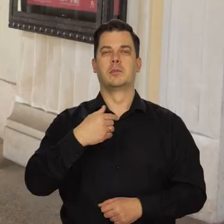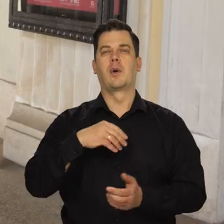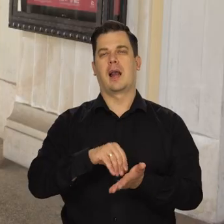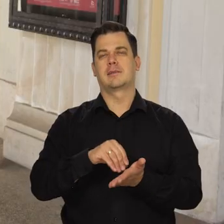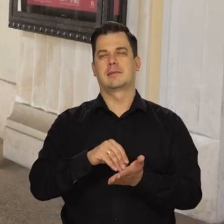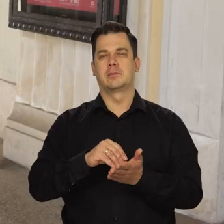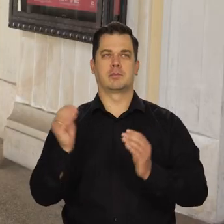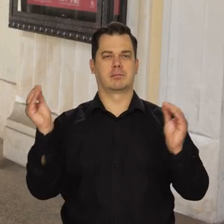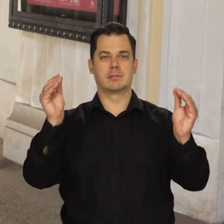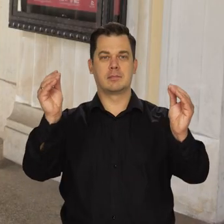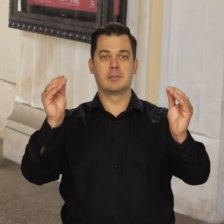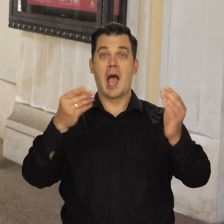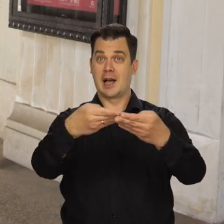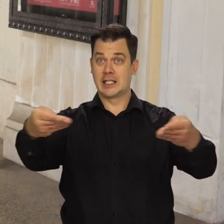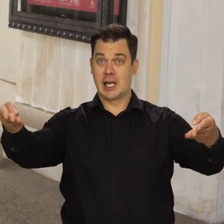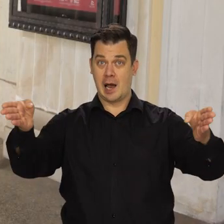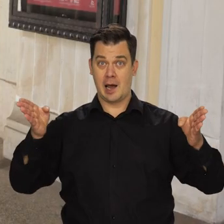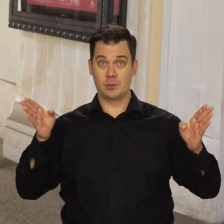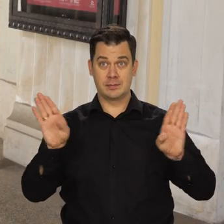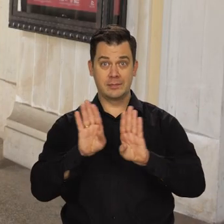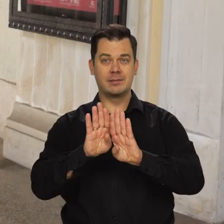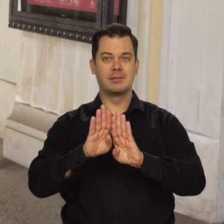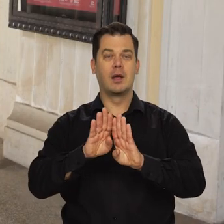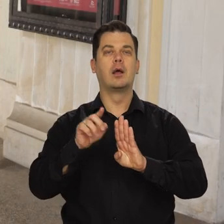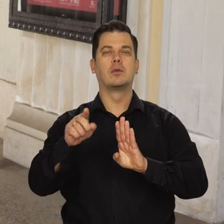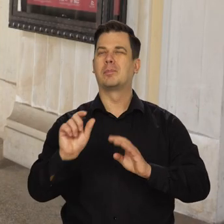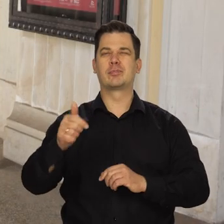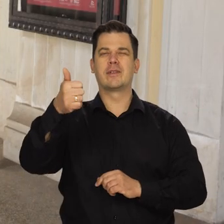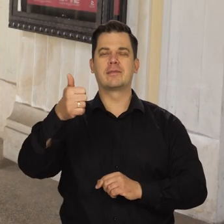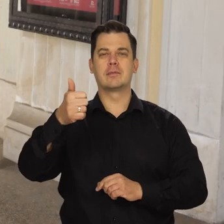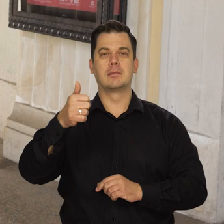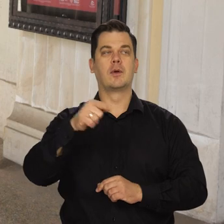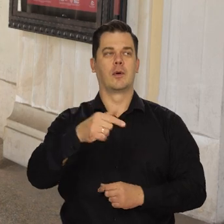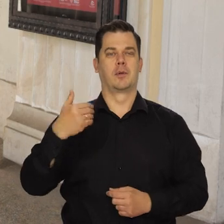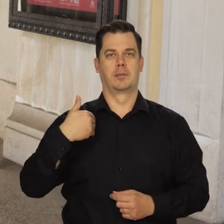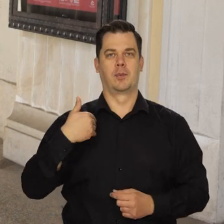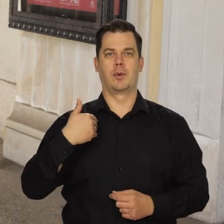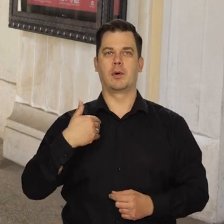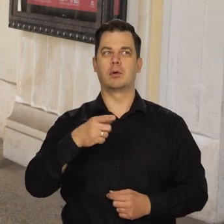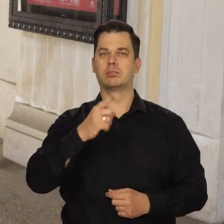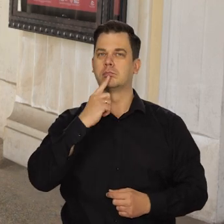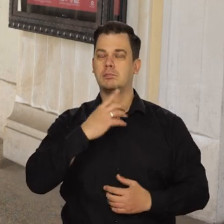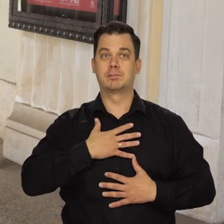Dekoracje frontowej elewacji budynku, przede wszystkim ozdabia nasz ogromny portyk,